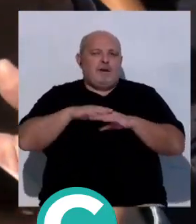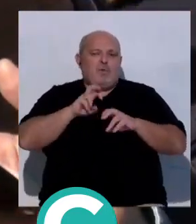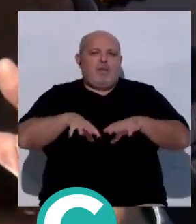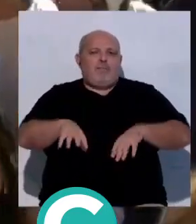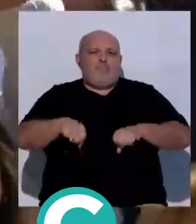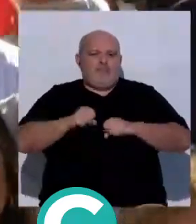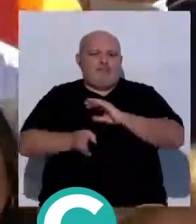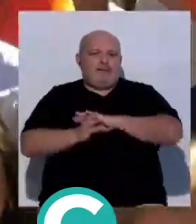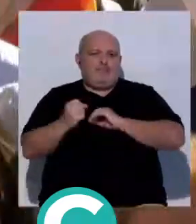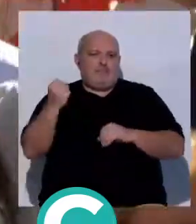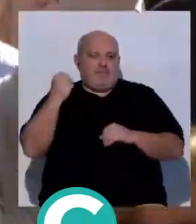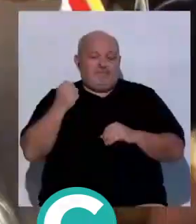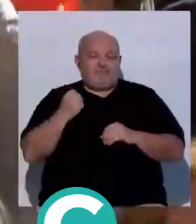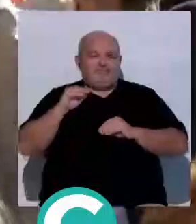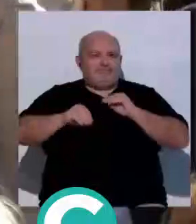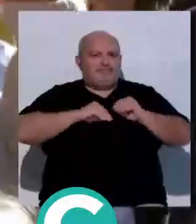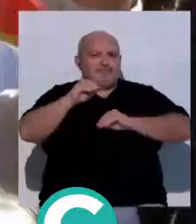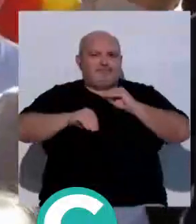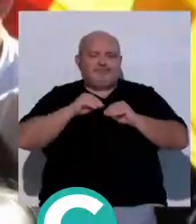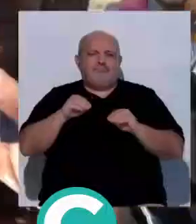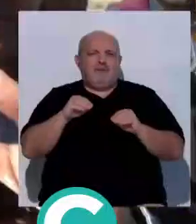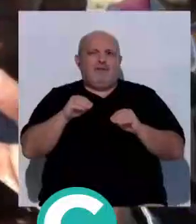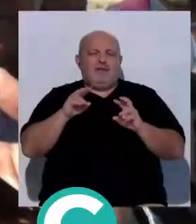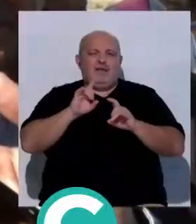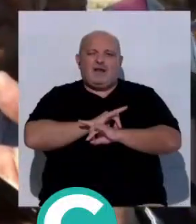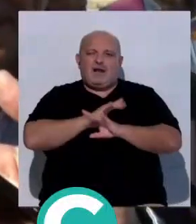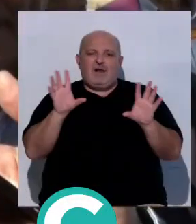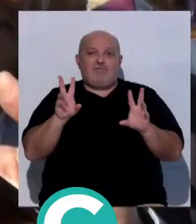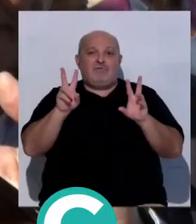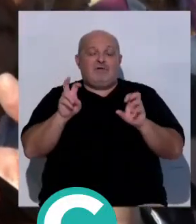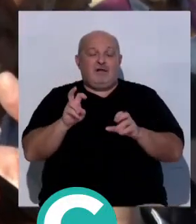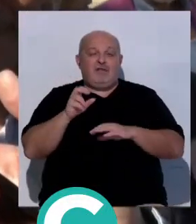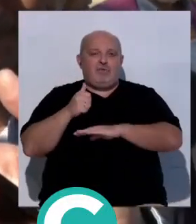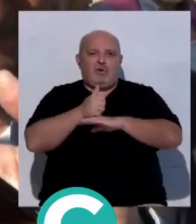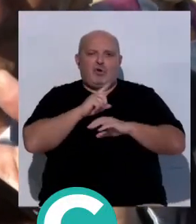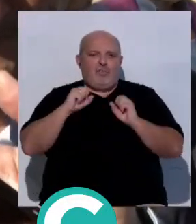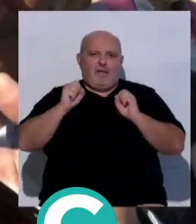poder hemos hecho un llamamiento para dejar Claro que la ciudadanía no está de acuerdo y realmente